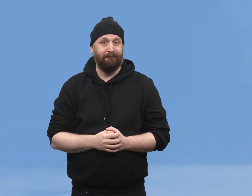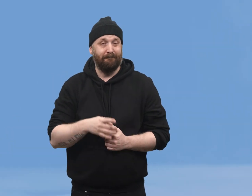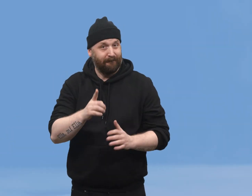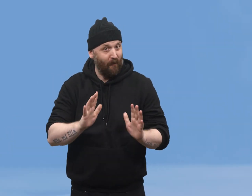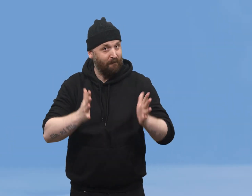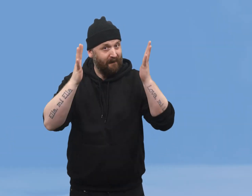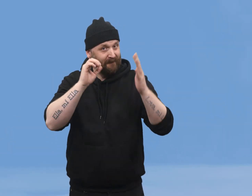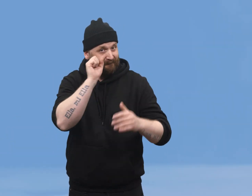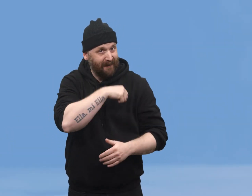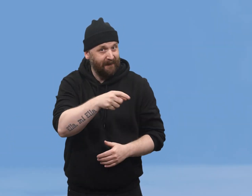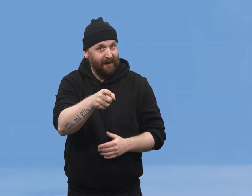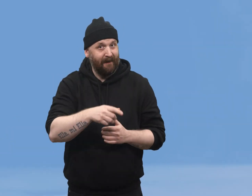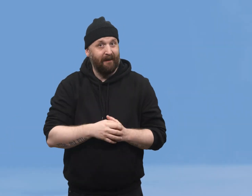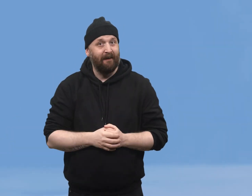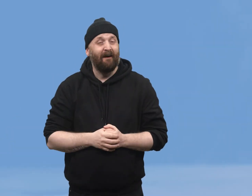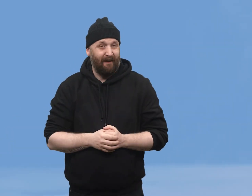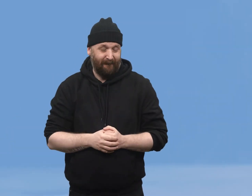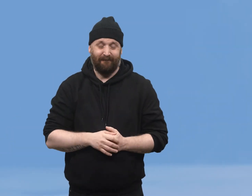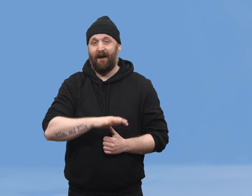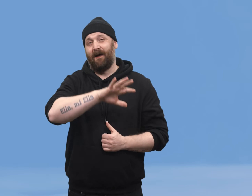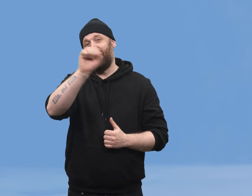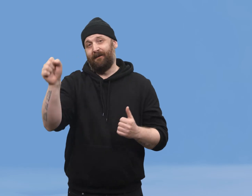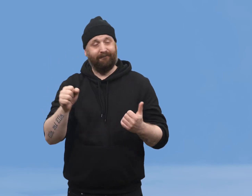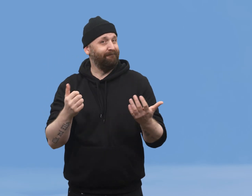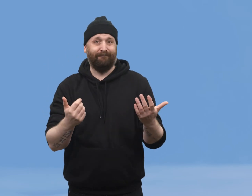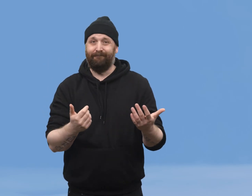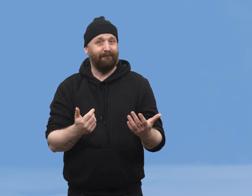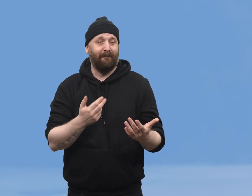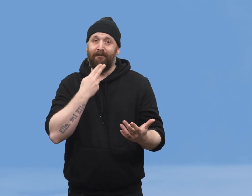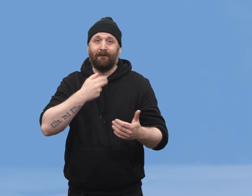Hvis du opplever å bli svindlet, - det kan skje med hvem som helst.